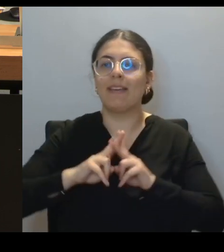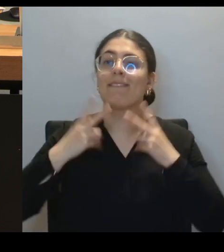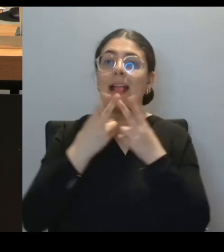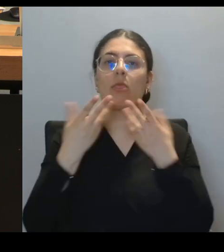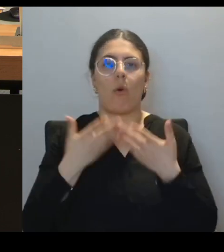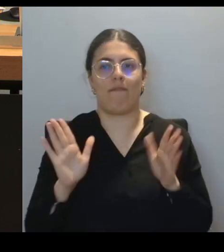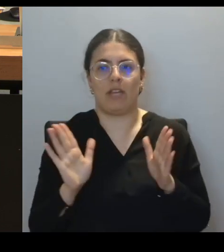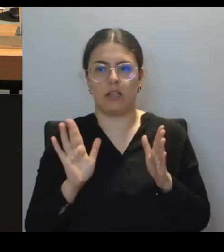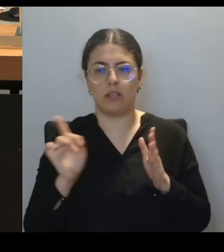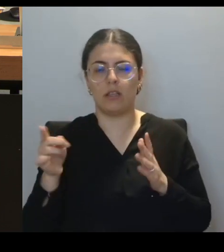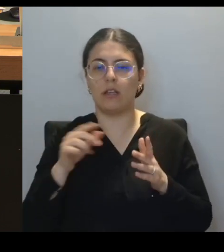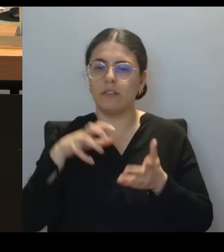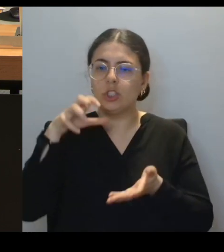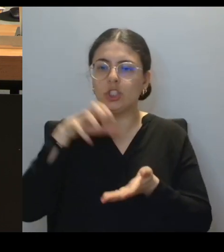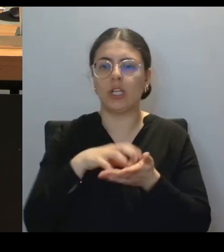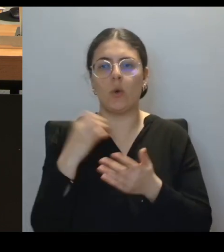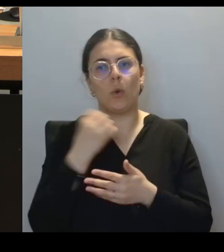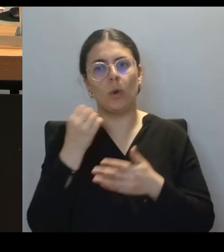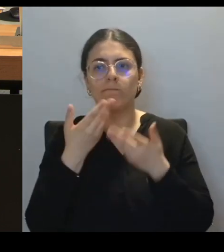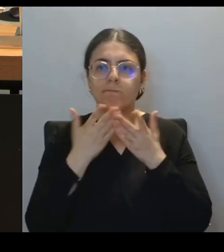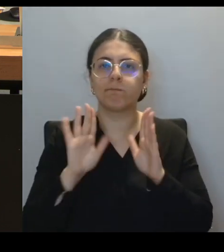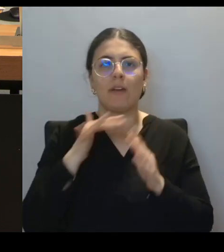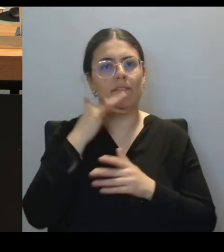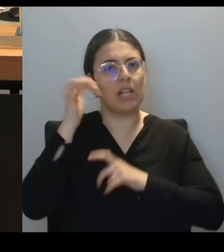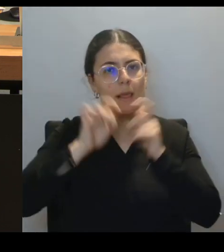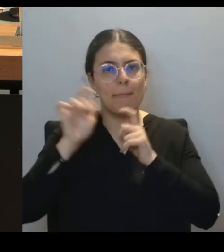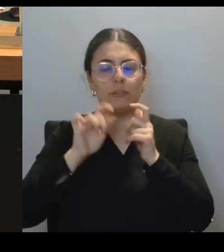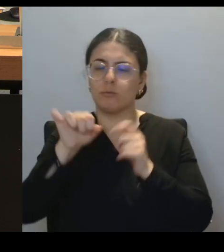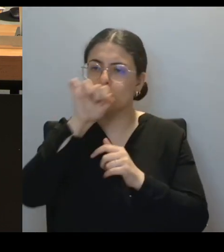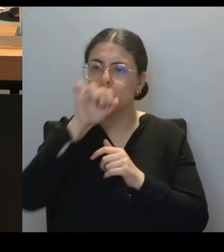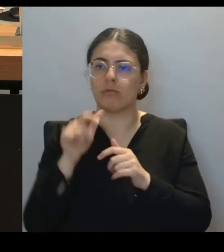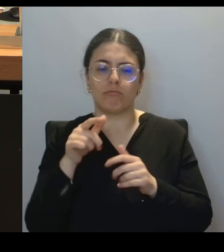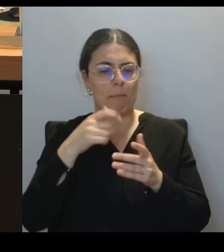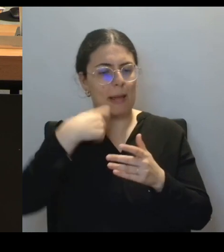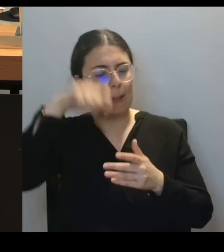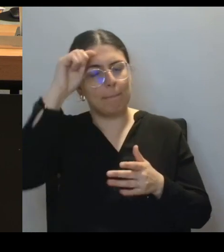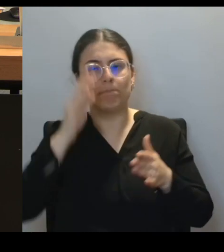kommen und auch sehr viele Unternehmerinnen und Unternehmer kommen, großes Potenzial hat.